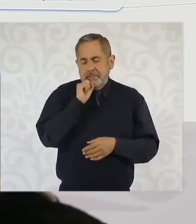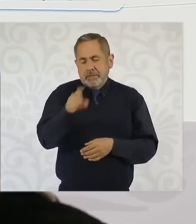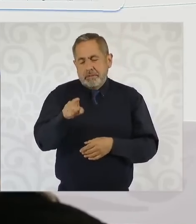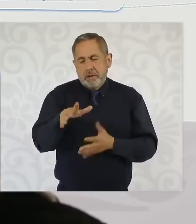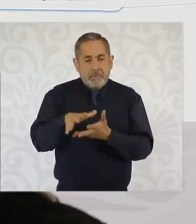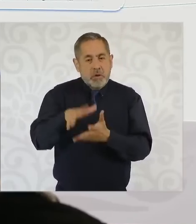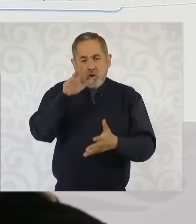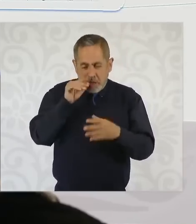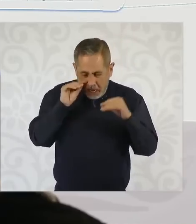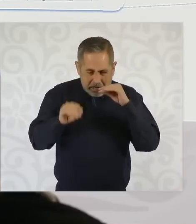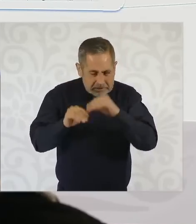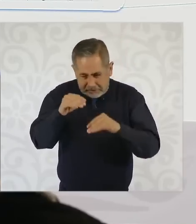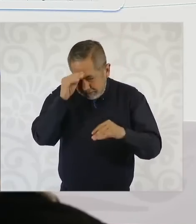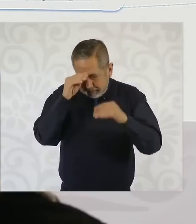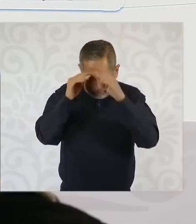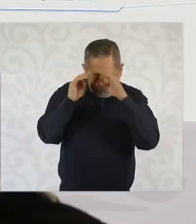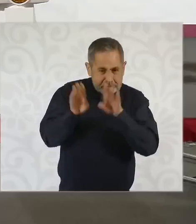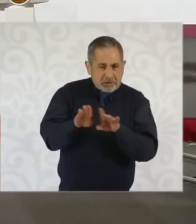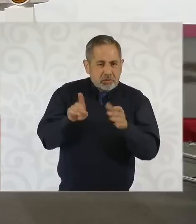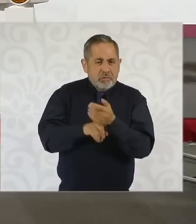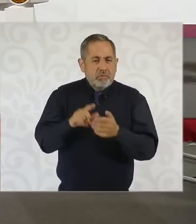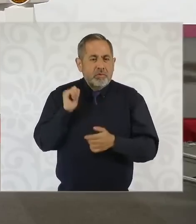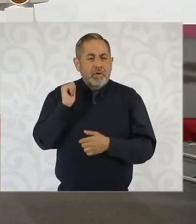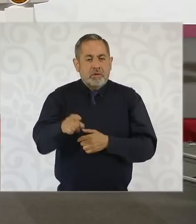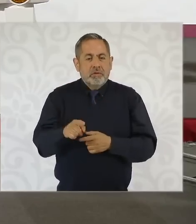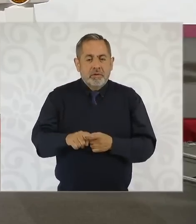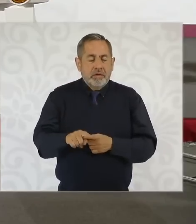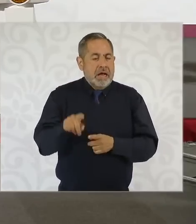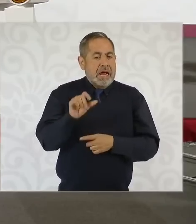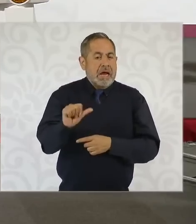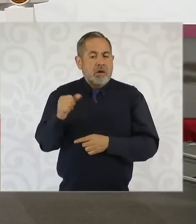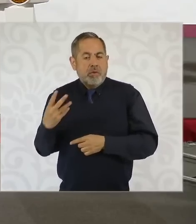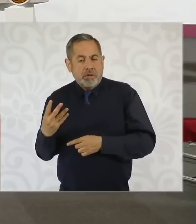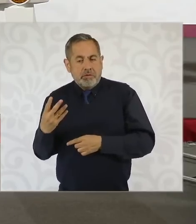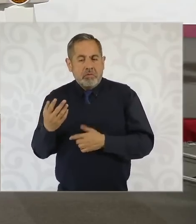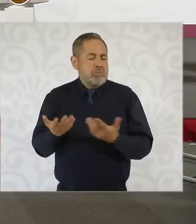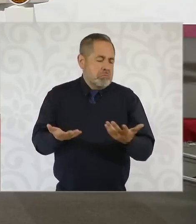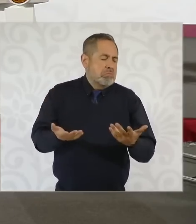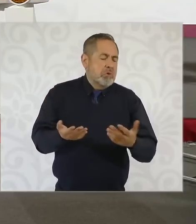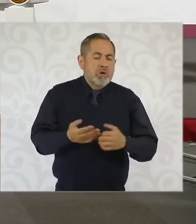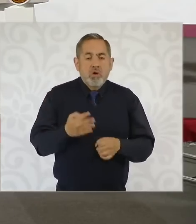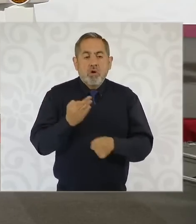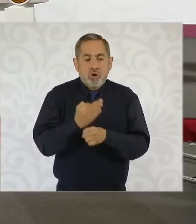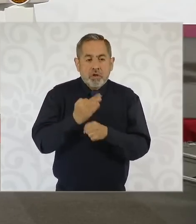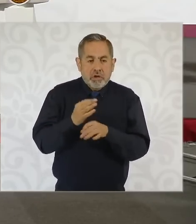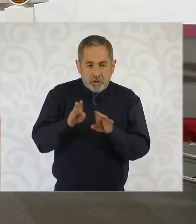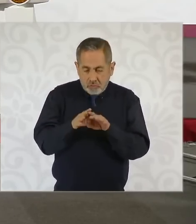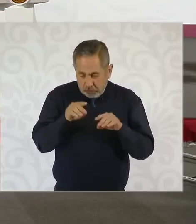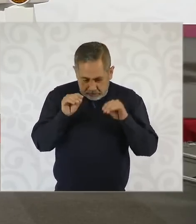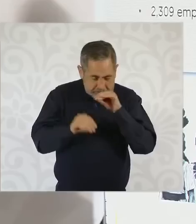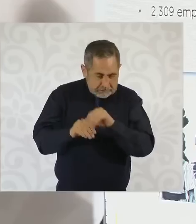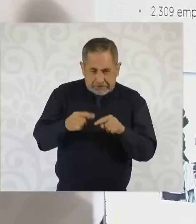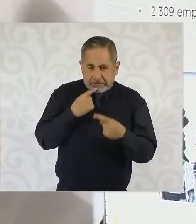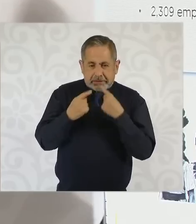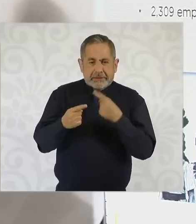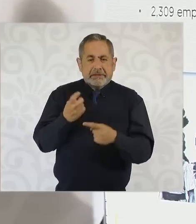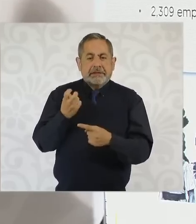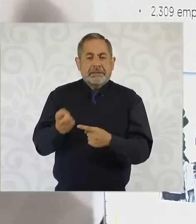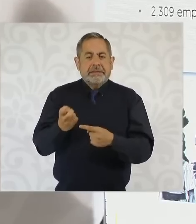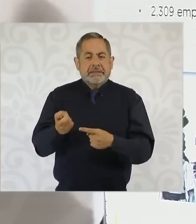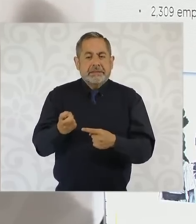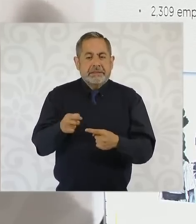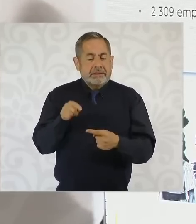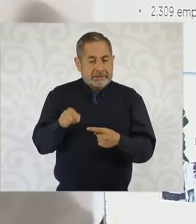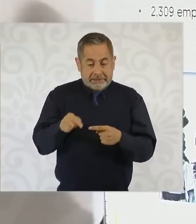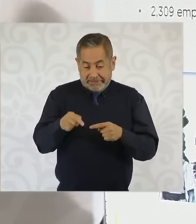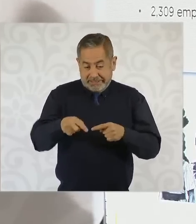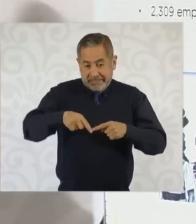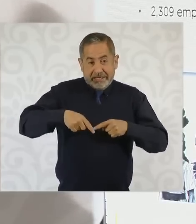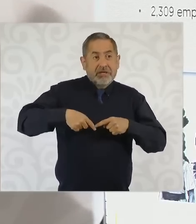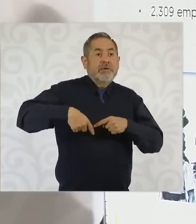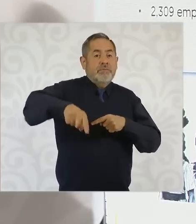eh una sección de A4 entonces traemos ahorita por lo pronto como definición este este tramo Eh Esto